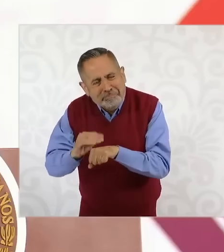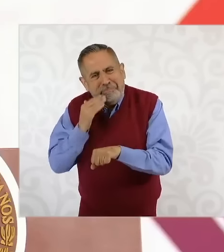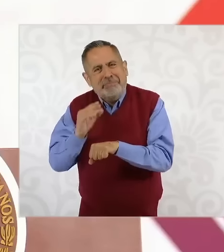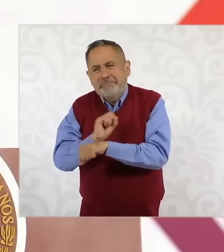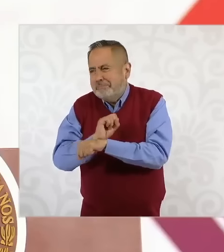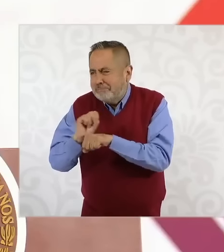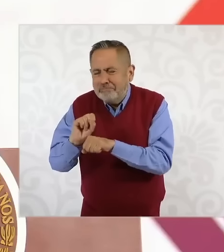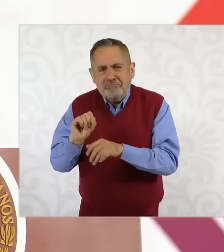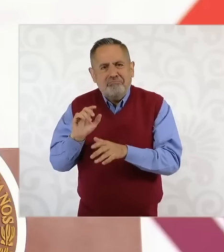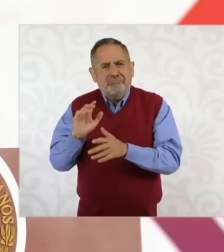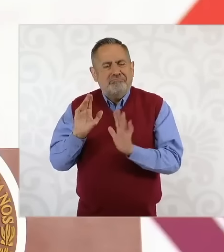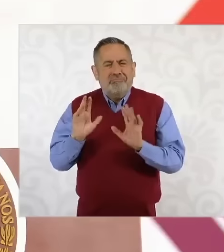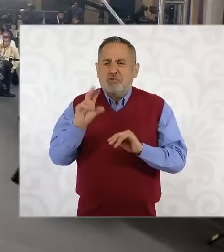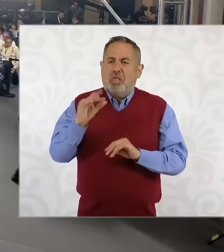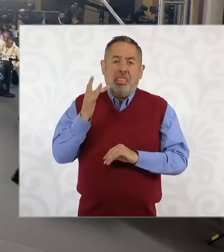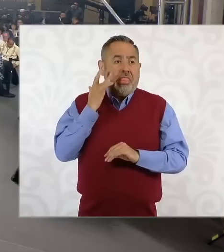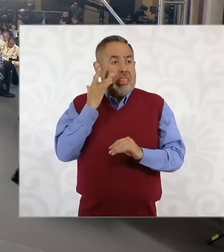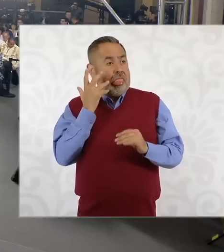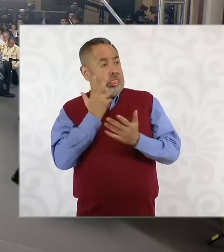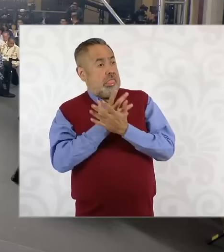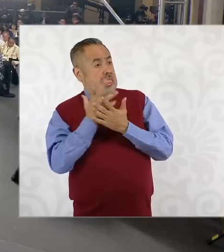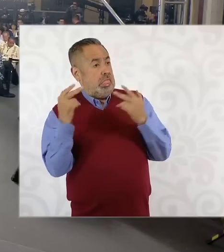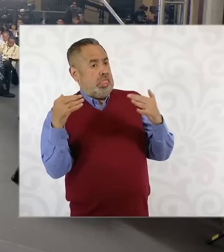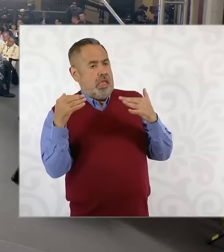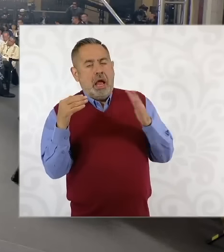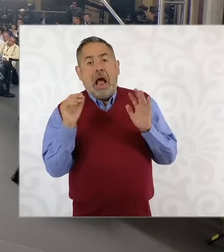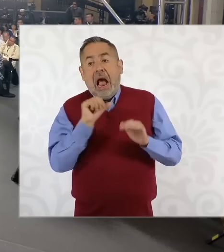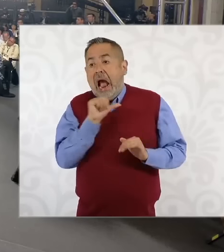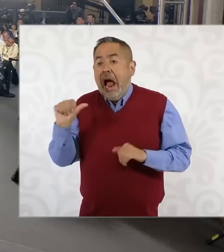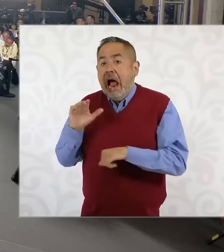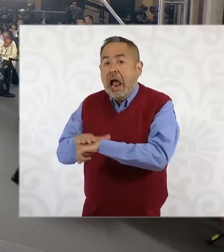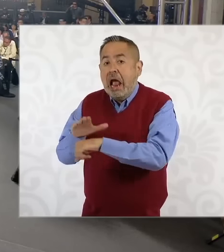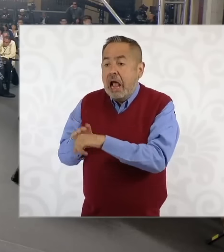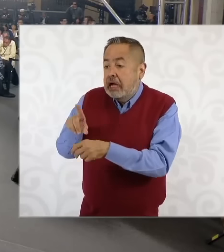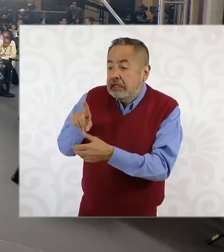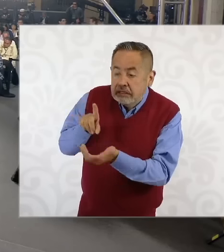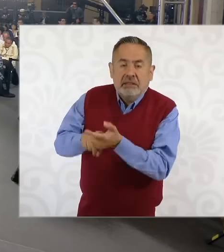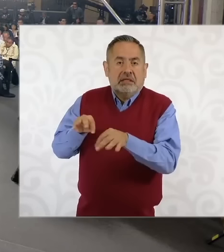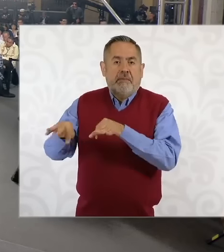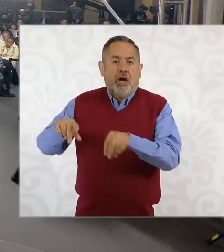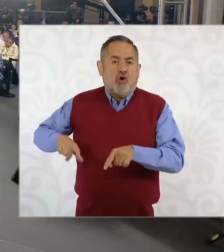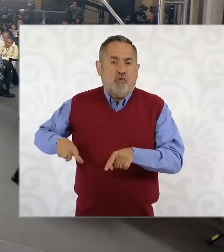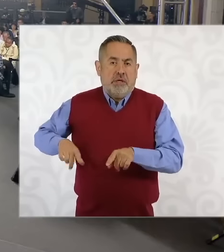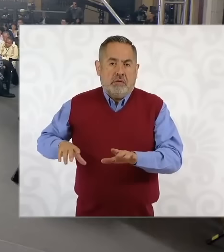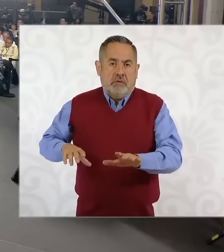y no tener estos excesos a los servidores públicos. Sí, justo se lo preguntaba porque